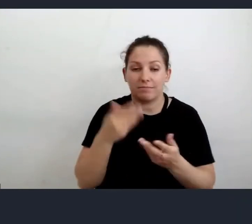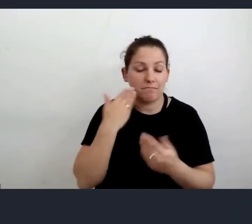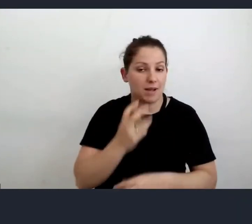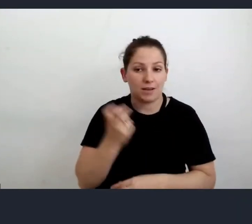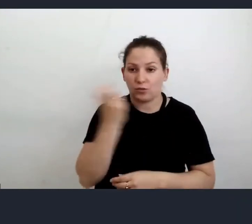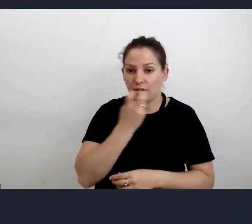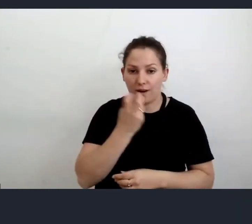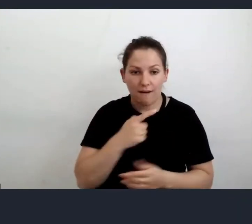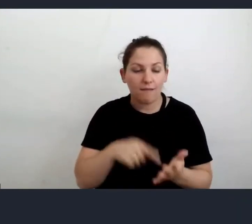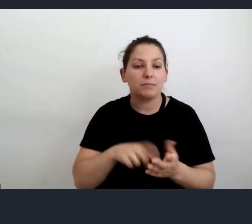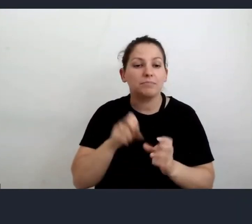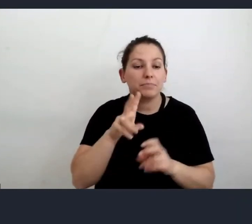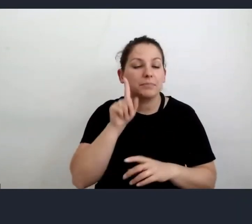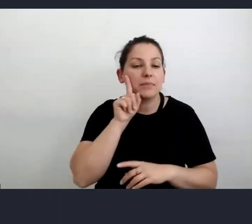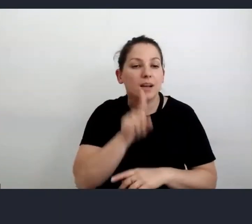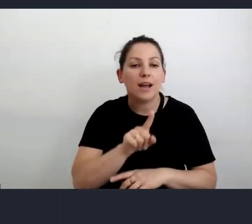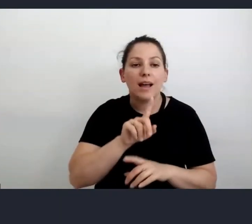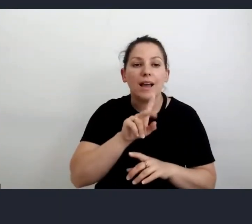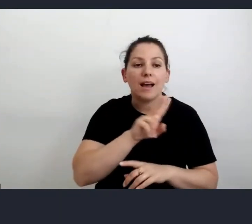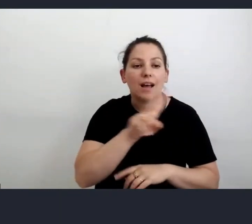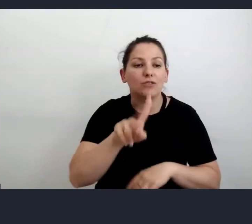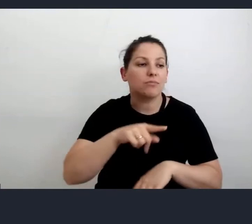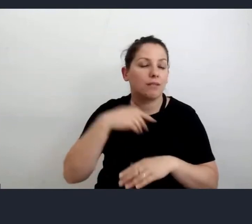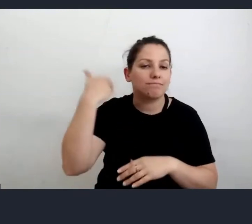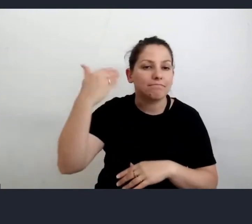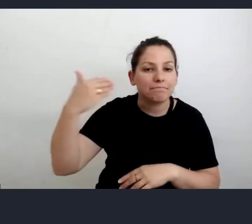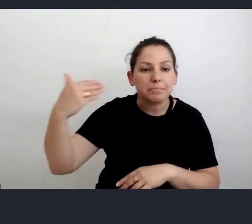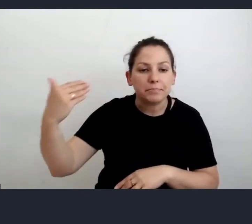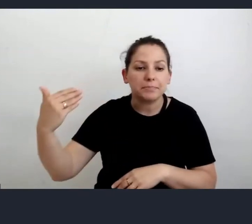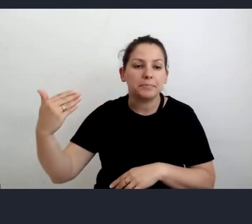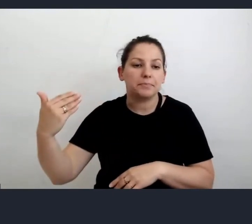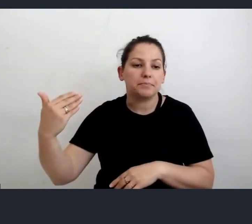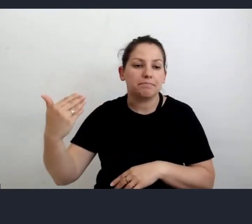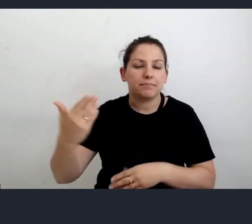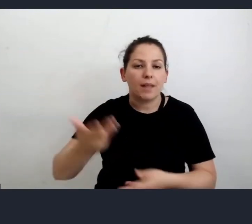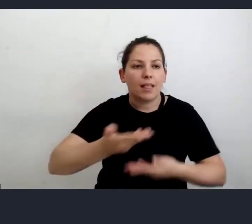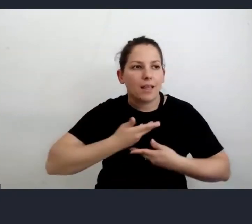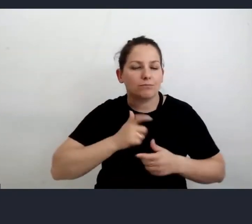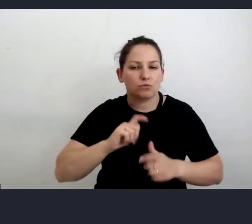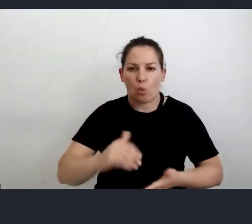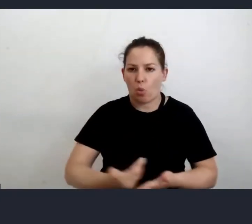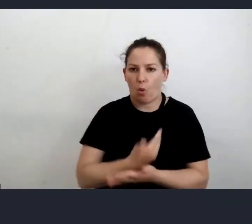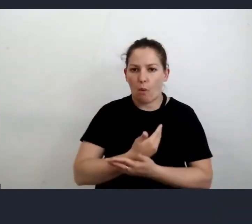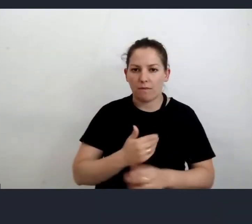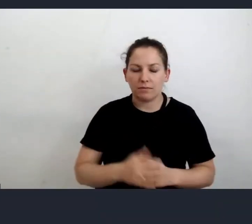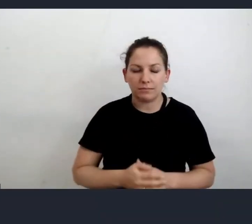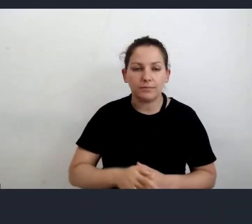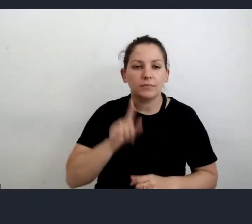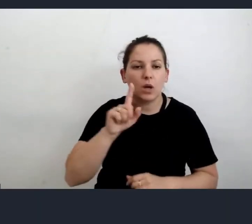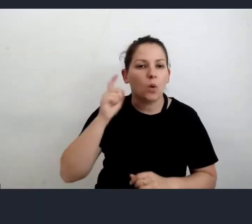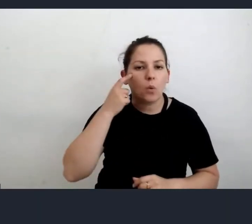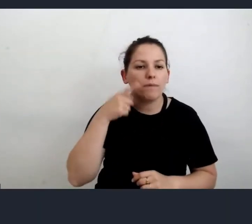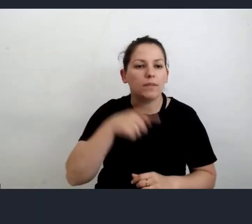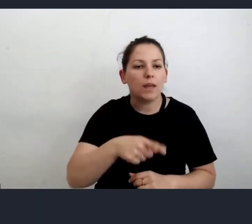W zasadzie każda prelekcja wnosiła coś nowego. Szczególnie tutaj ja jako samorządowiec,